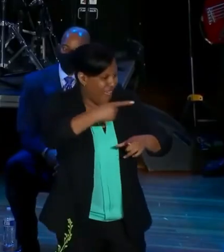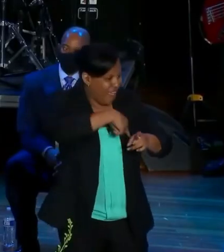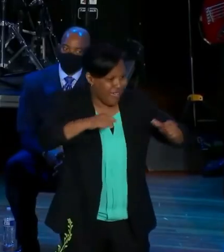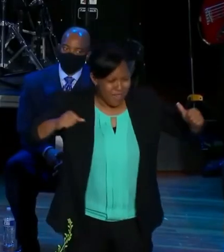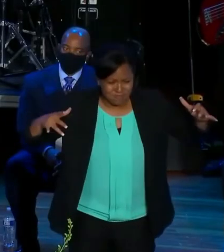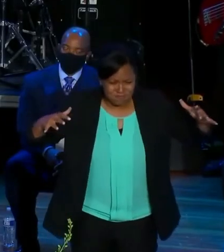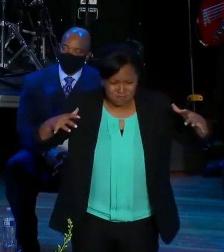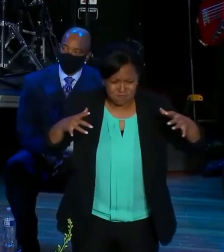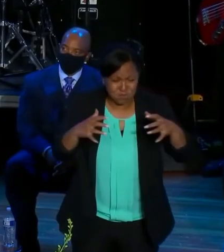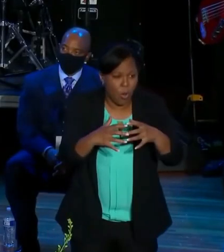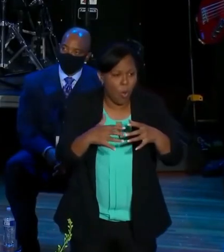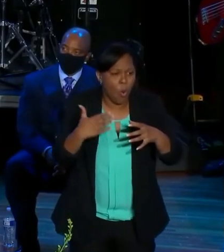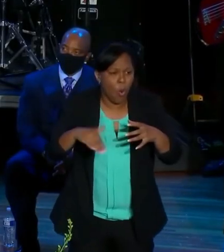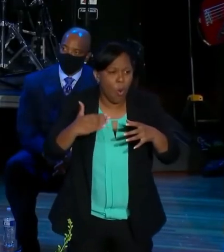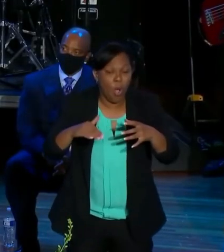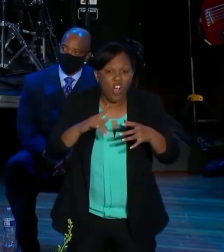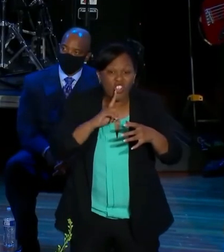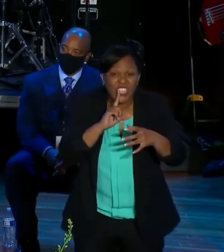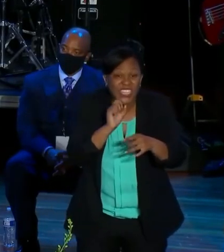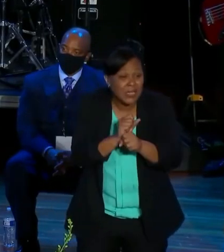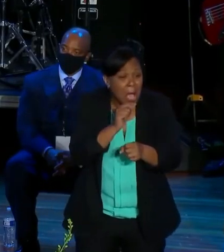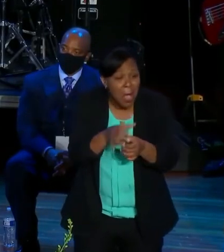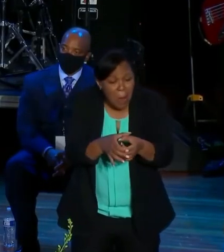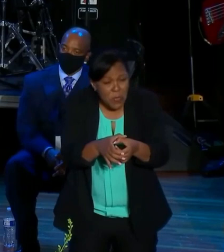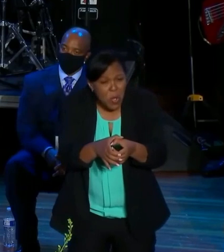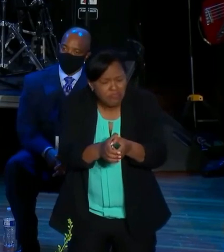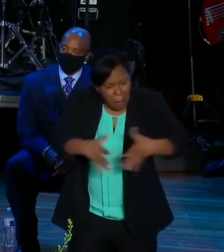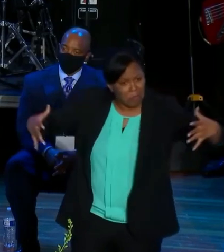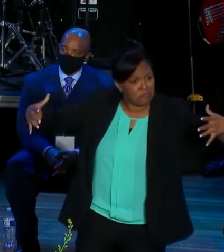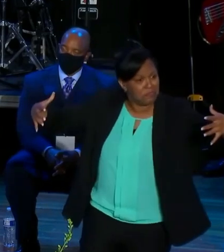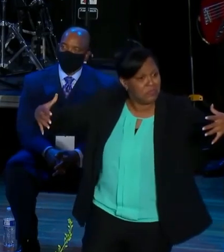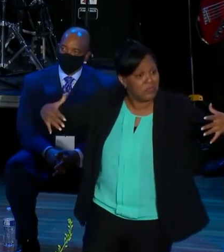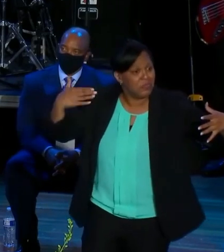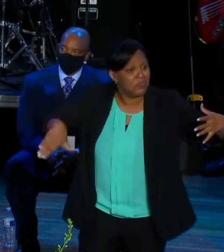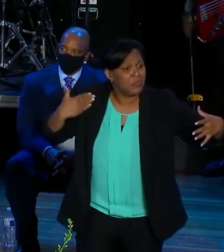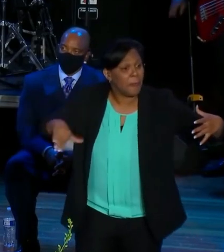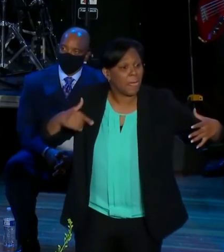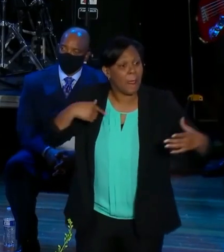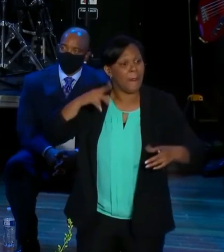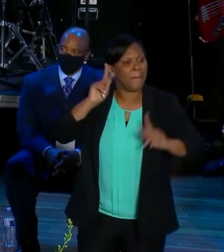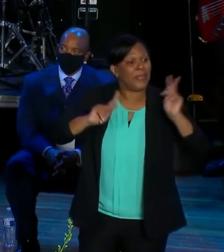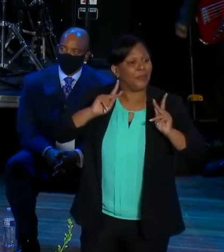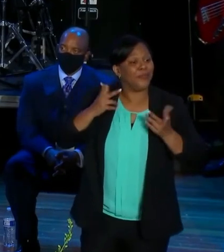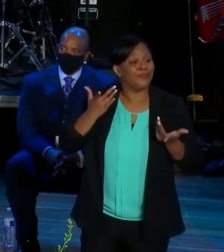När jag tittade och såg människor i Tyskland marschera för George Floyd - då är det en annan tid